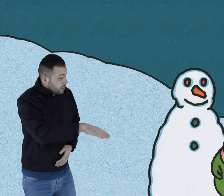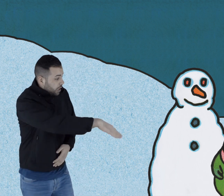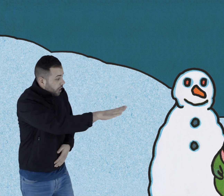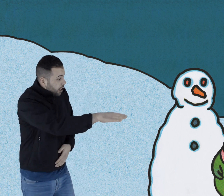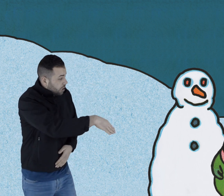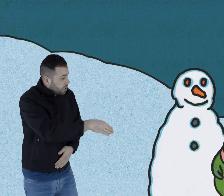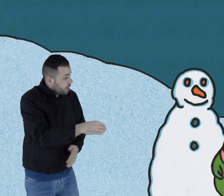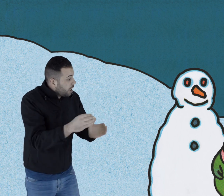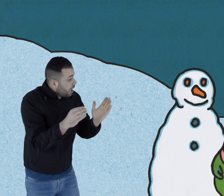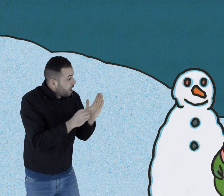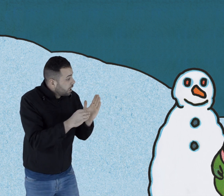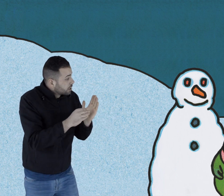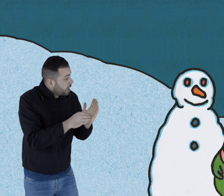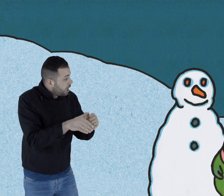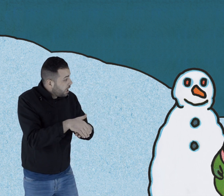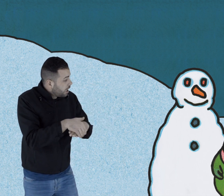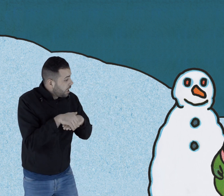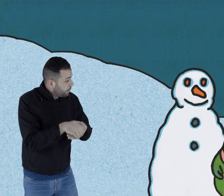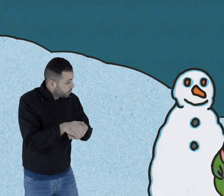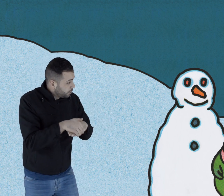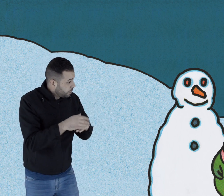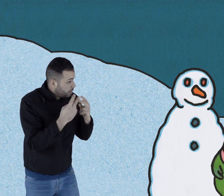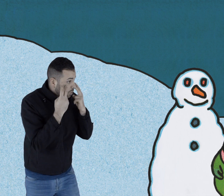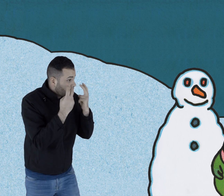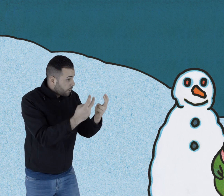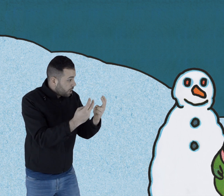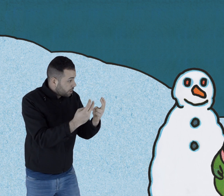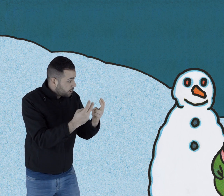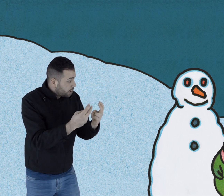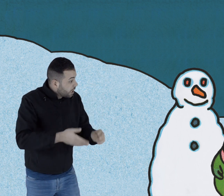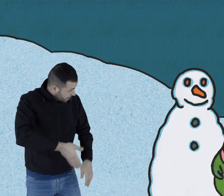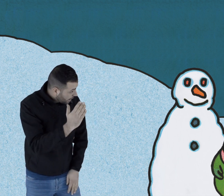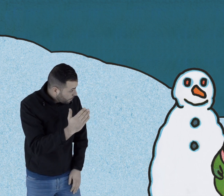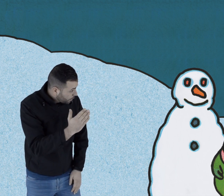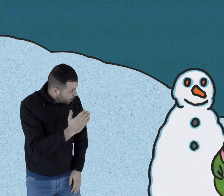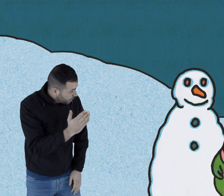ehi... andiamo a trovare un amico a casa sua ?